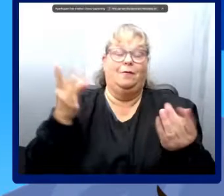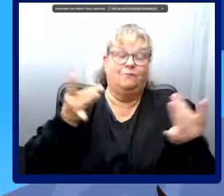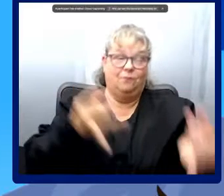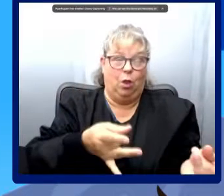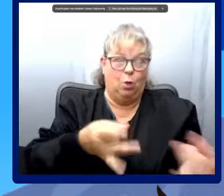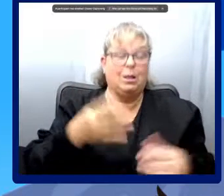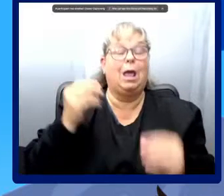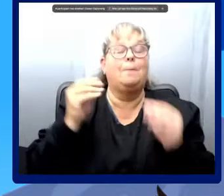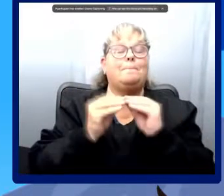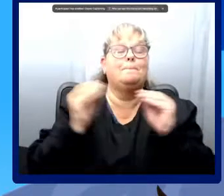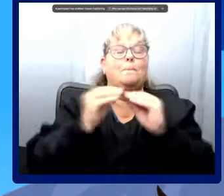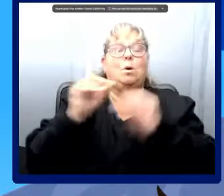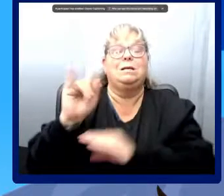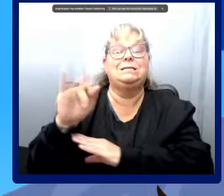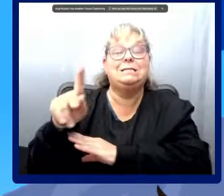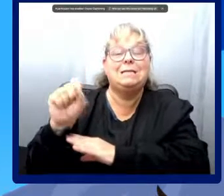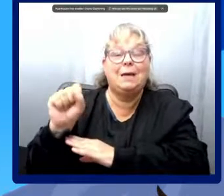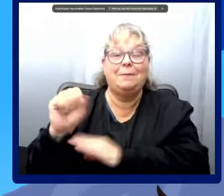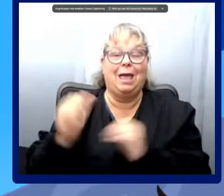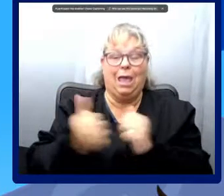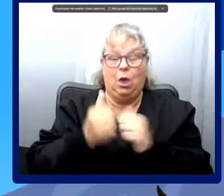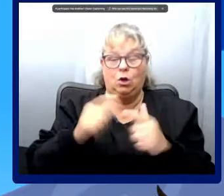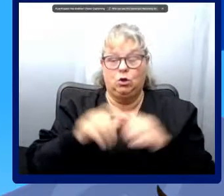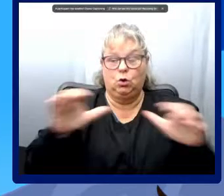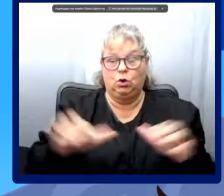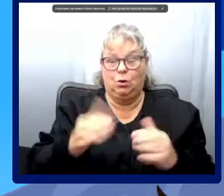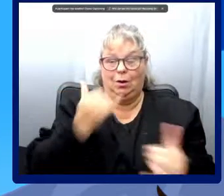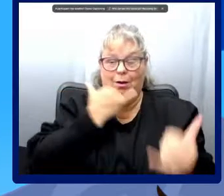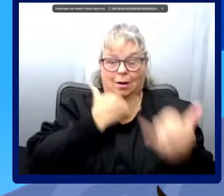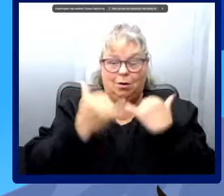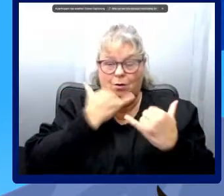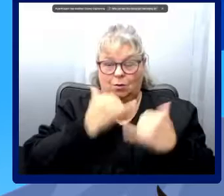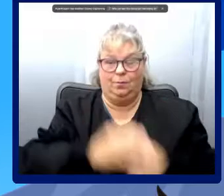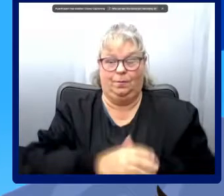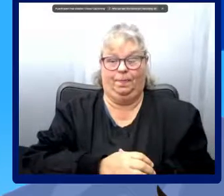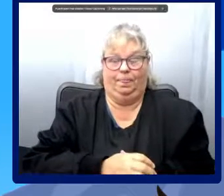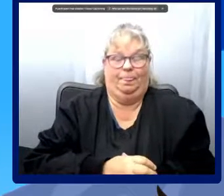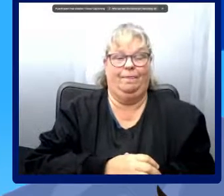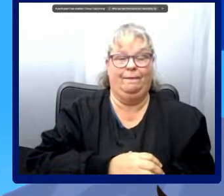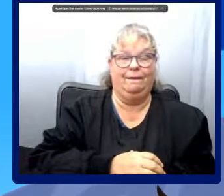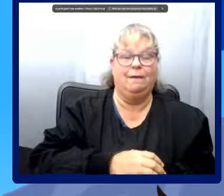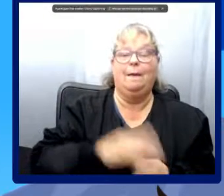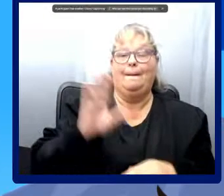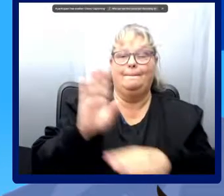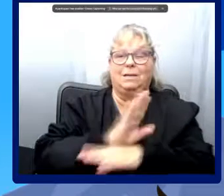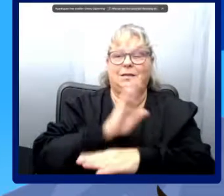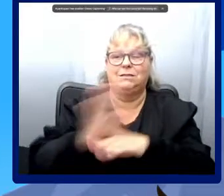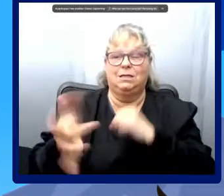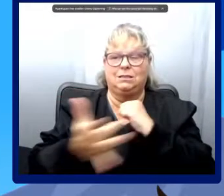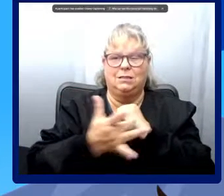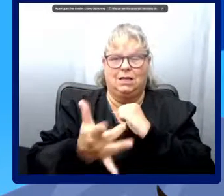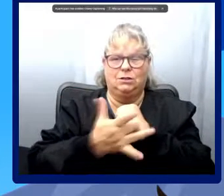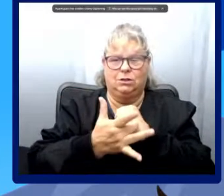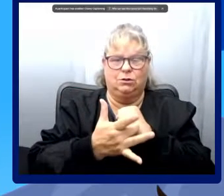sobre la mejor manera de manejar los errores de flujo. Mi nombre es Aleksandra Radovanovic, soy gerente de producto de tecnología de negocios en Okta.